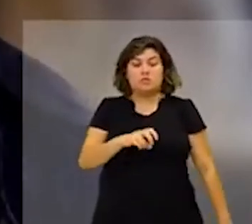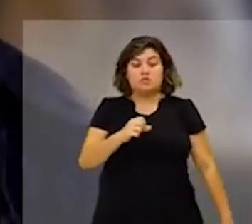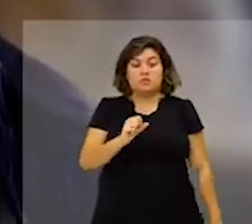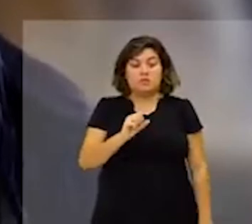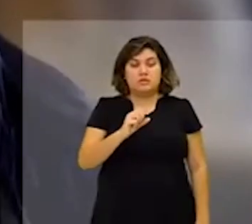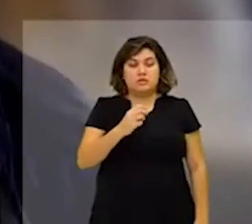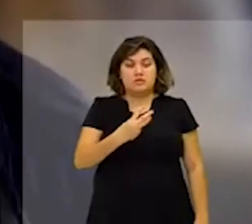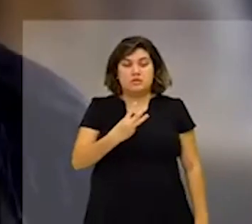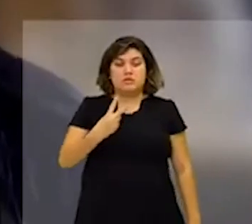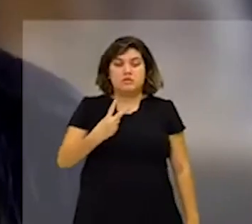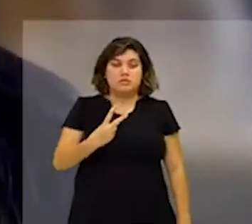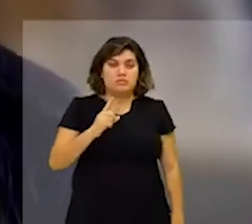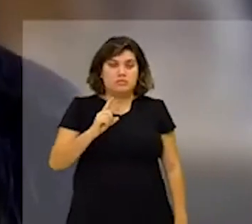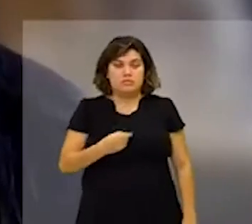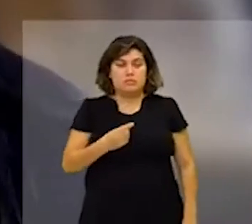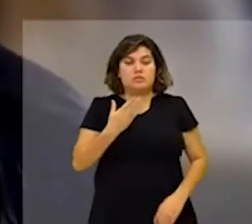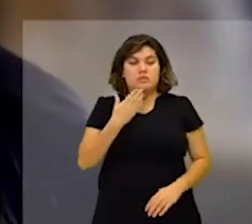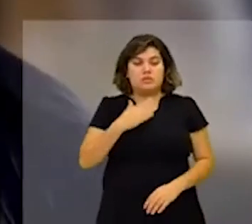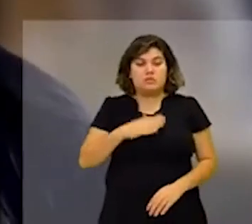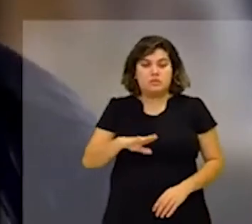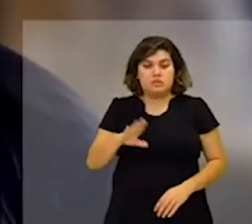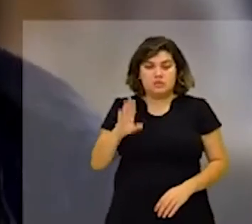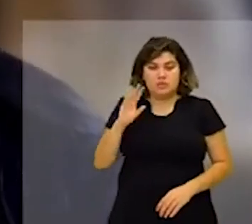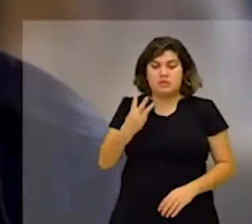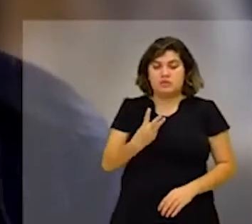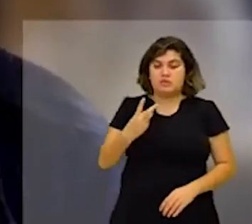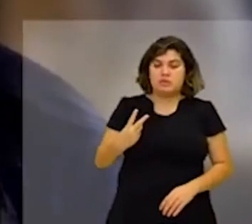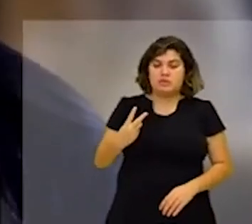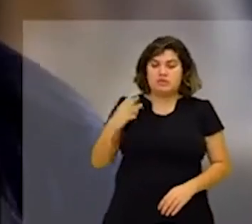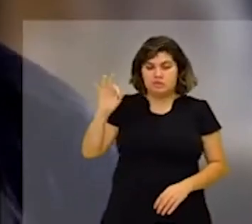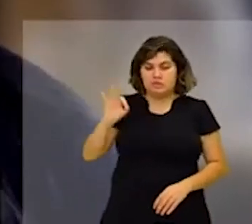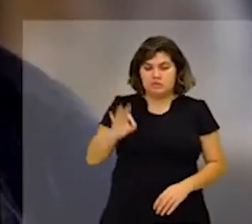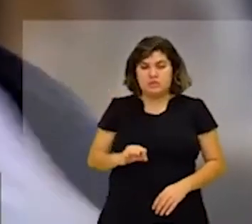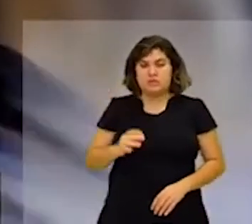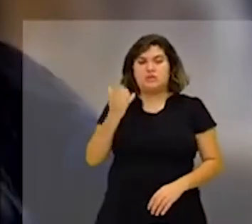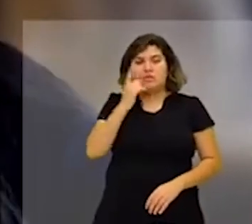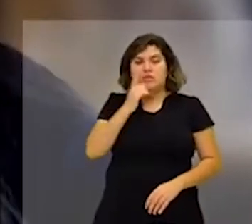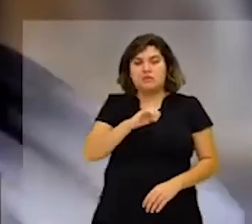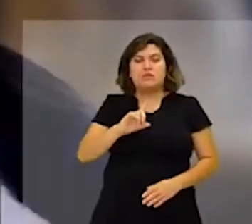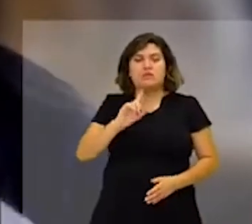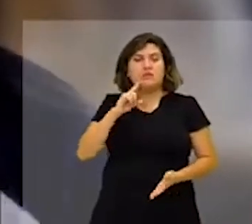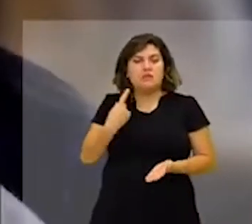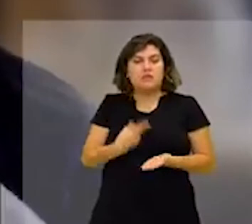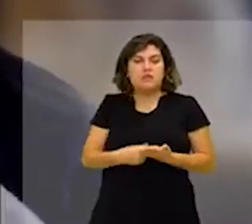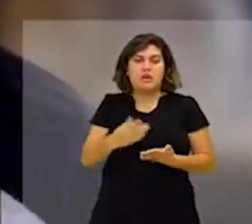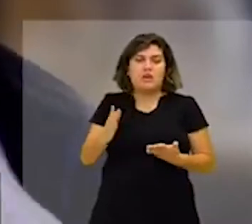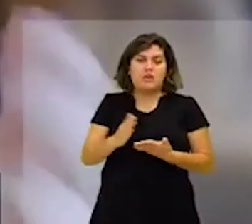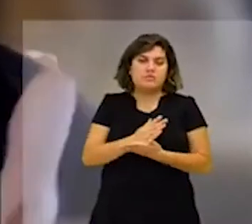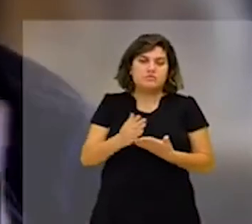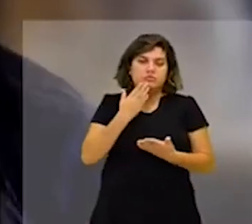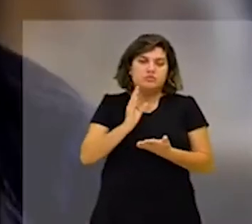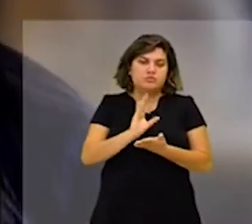candidaturas apenas 33% declararam ter recebido algum tipo de financiamento público Messenger do